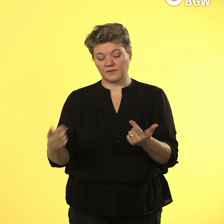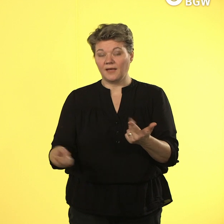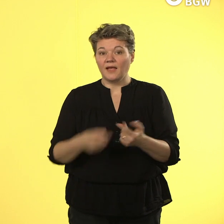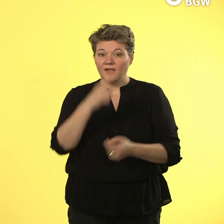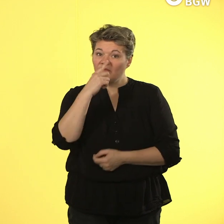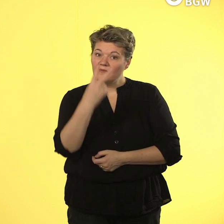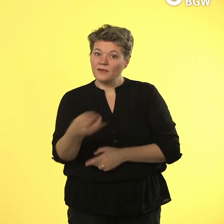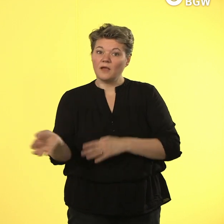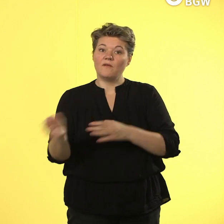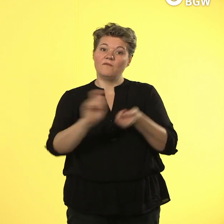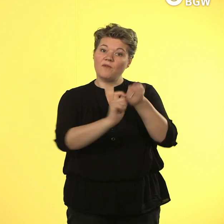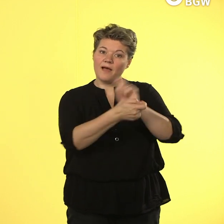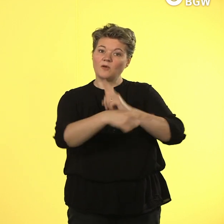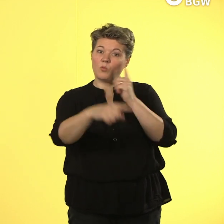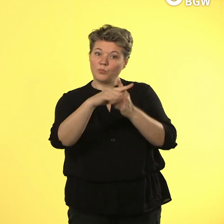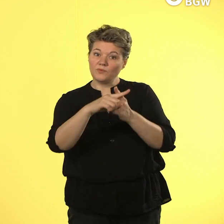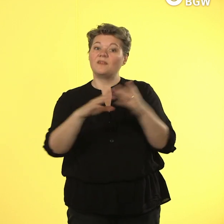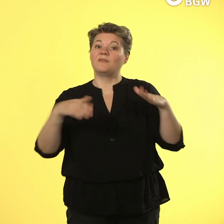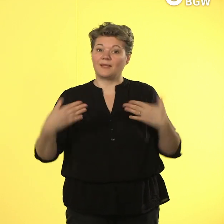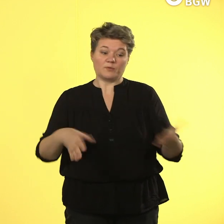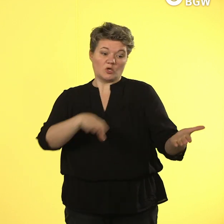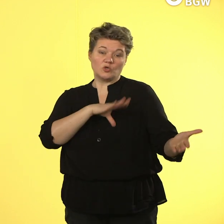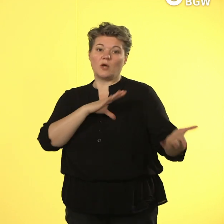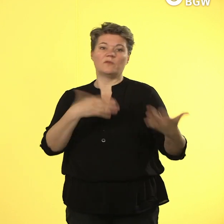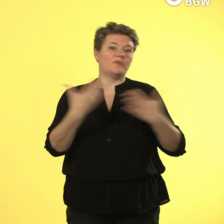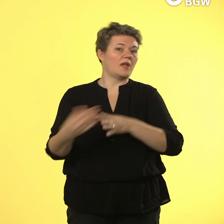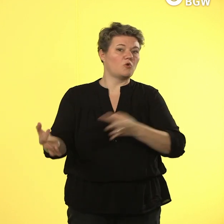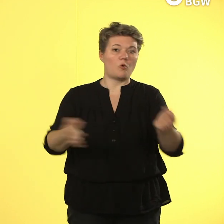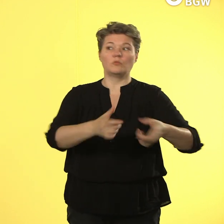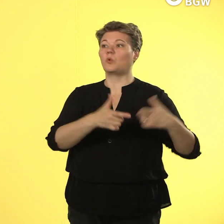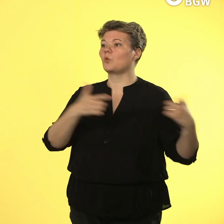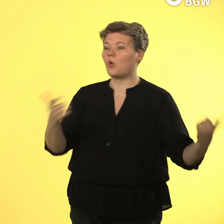Es sind also sehr, sehr menschliche Eigenschaften.